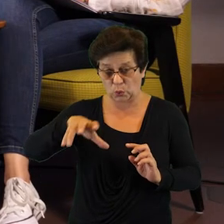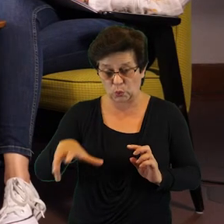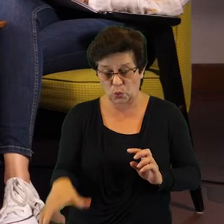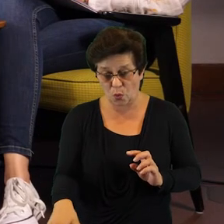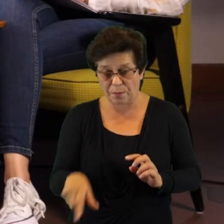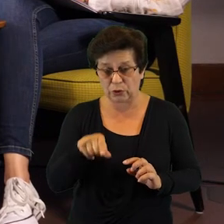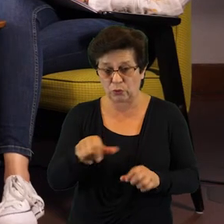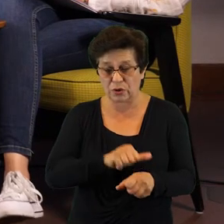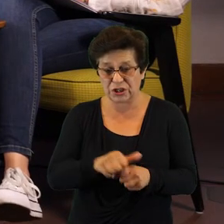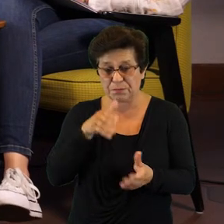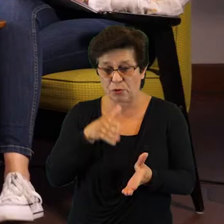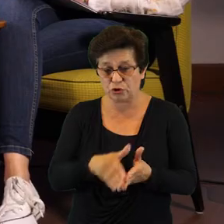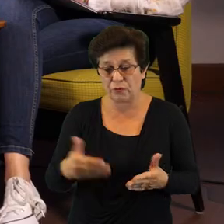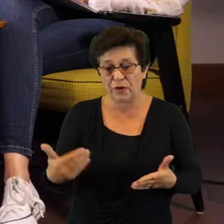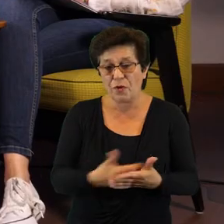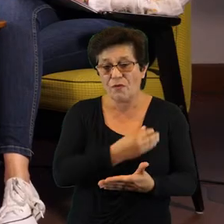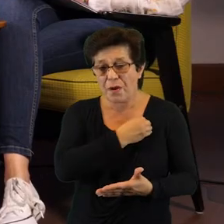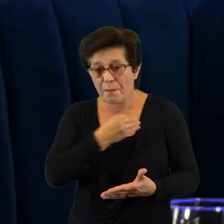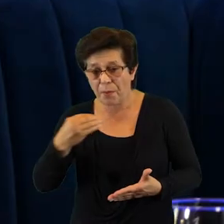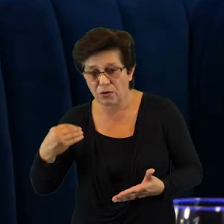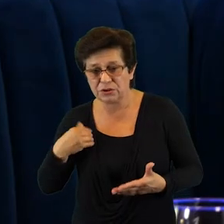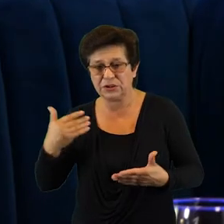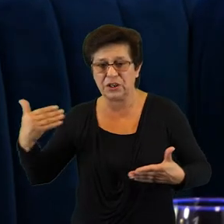początek Polski odrodzonej, o czym Słonimski napisze,